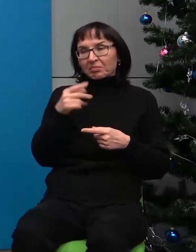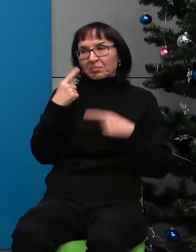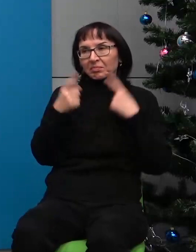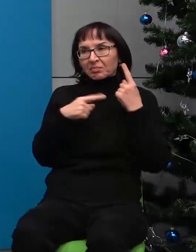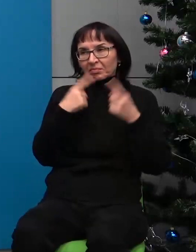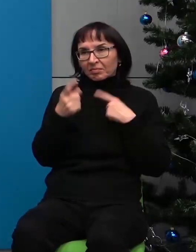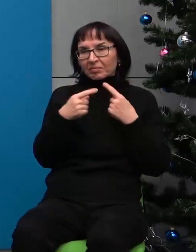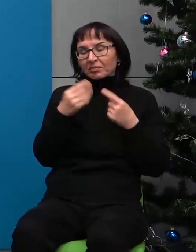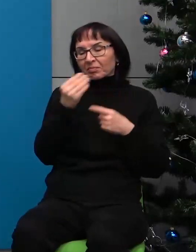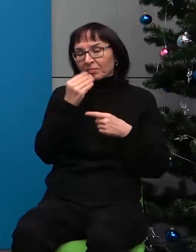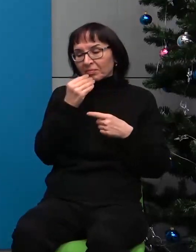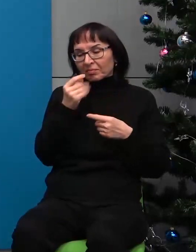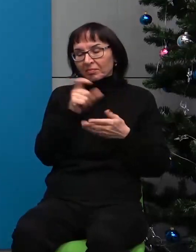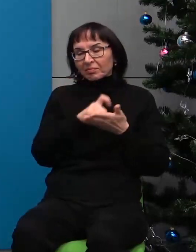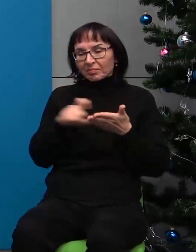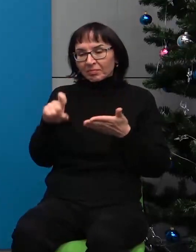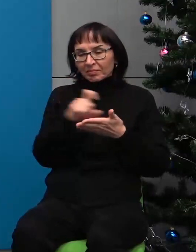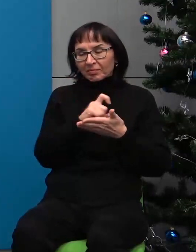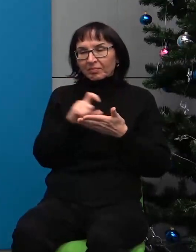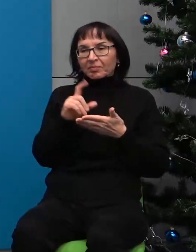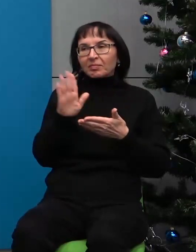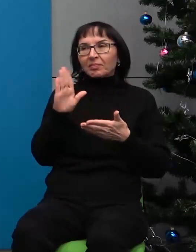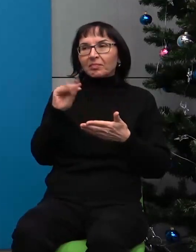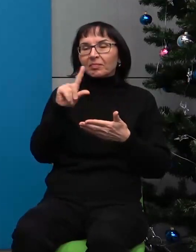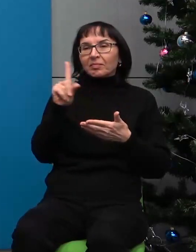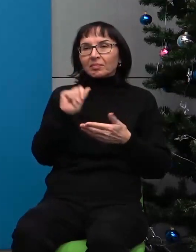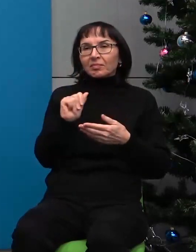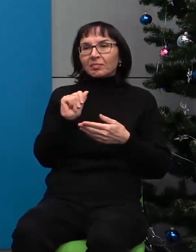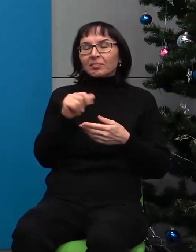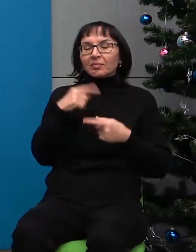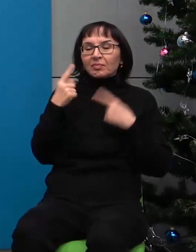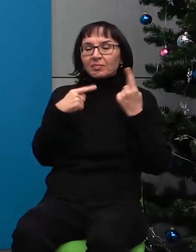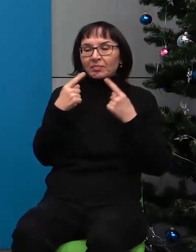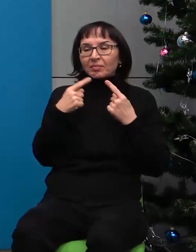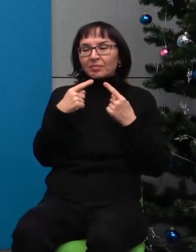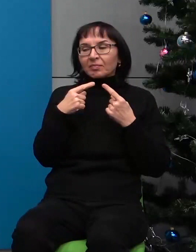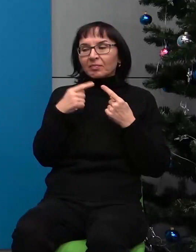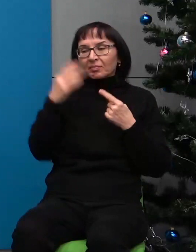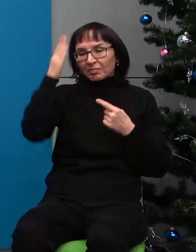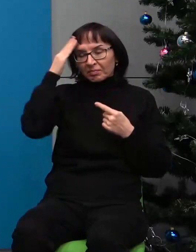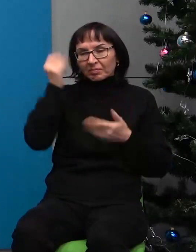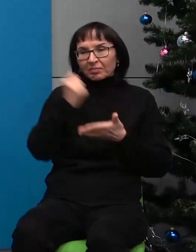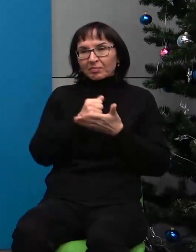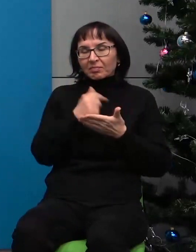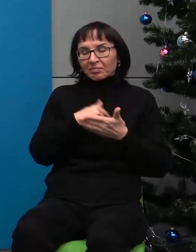On mówi, no opowiem ci, opowiem ci. Jak zjemy dobrą bezę, to ci opowiem.